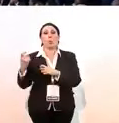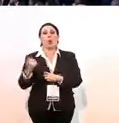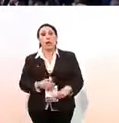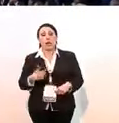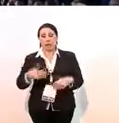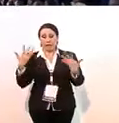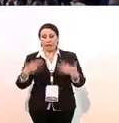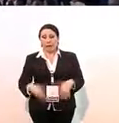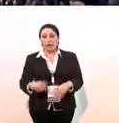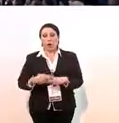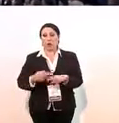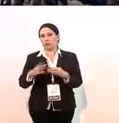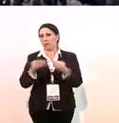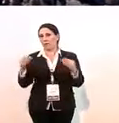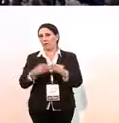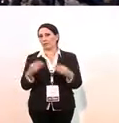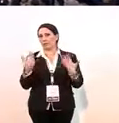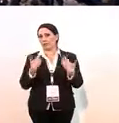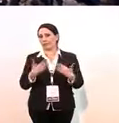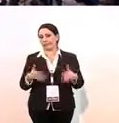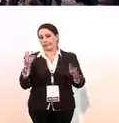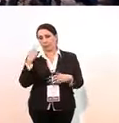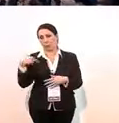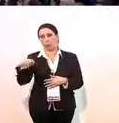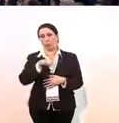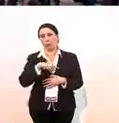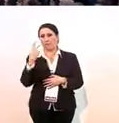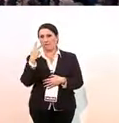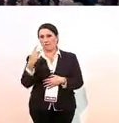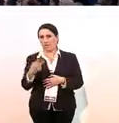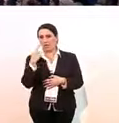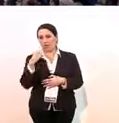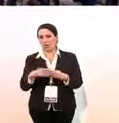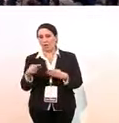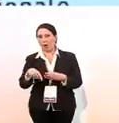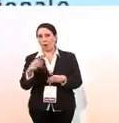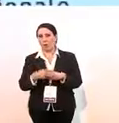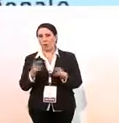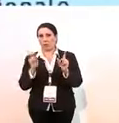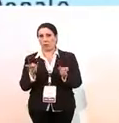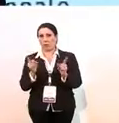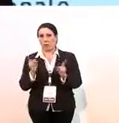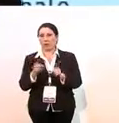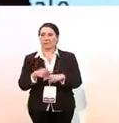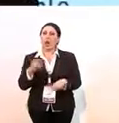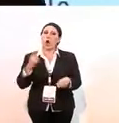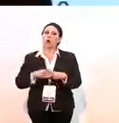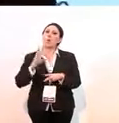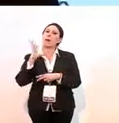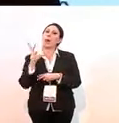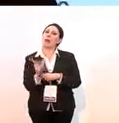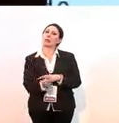quello che abbiamo visto: le vicende della Roma ladrona diventata Lega ladrona con la